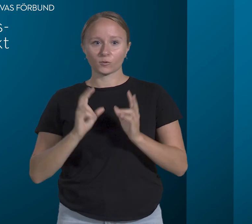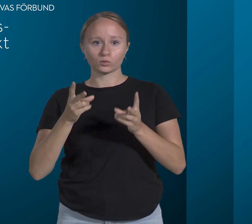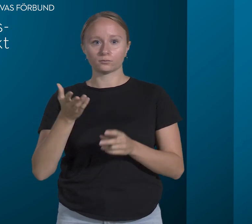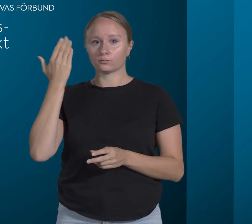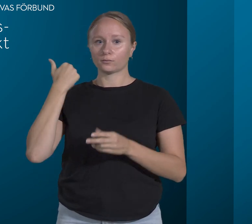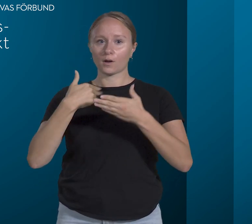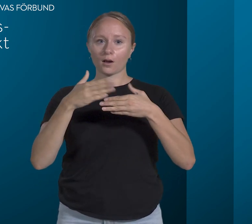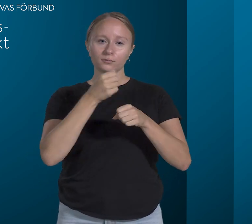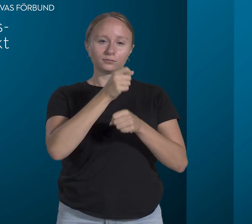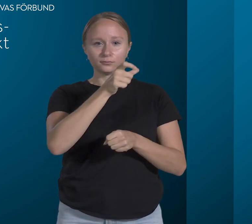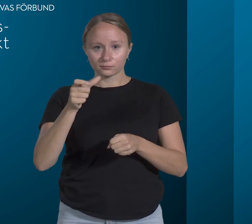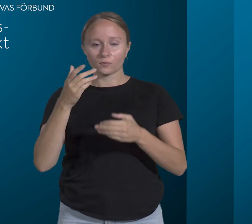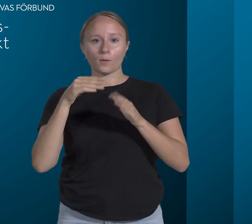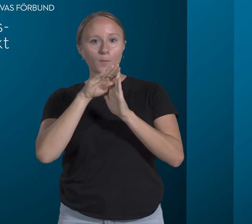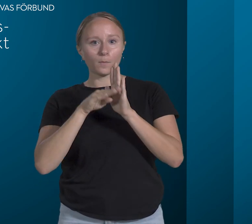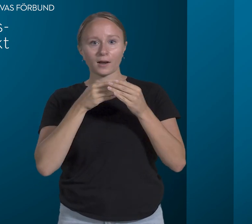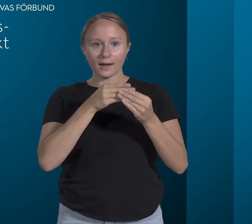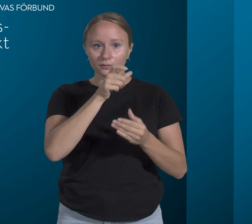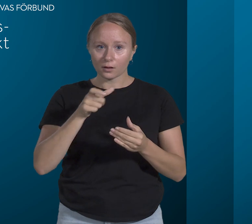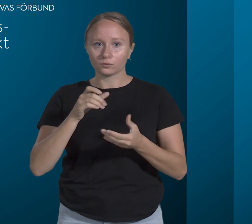Och vilka minnen har tidigare anställda, -